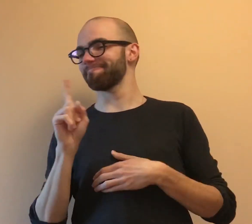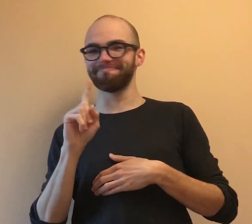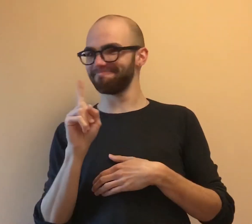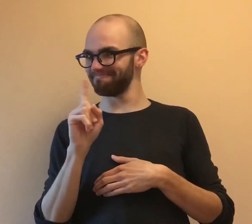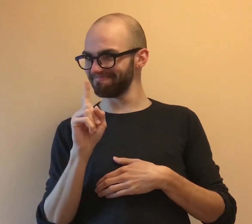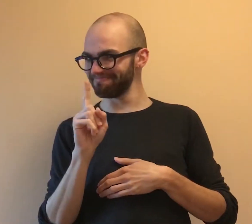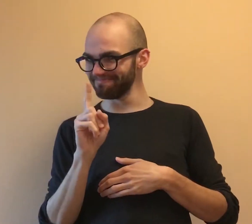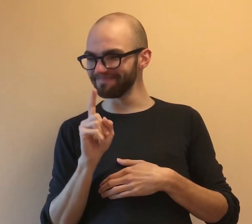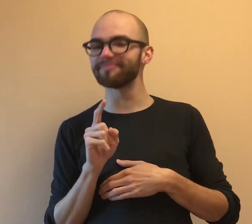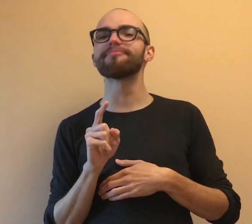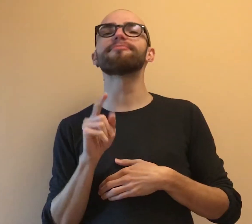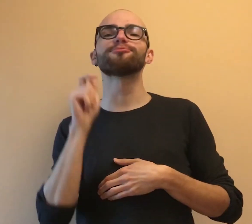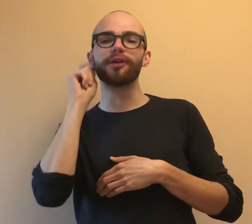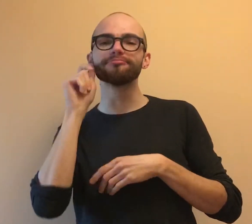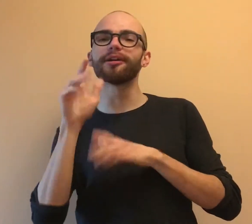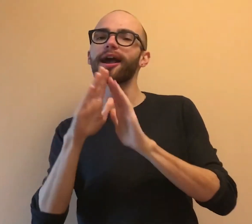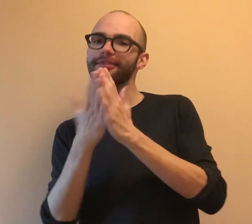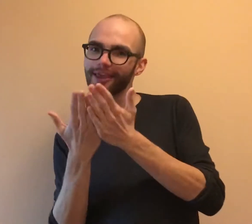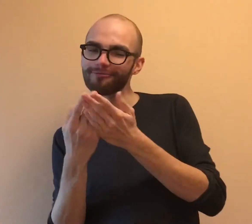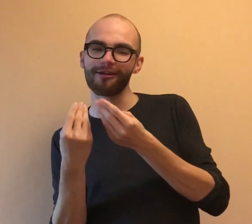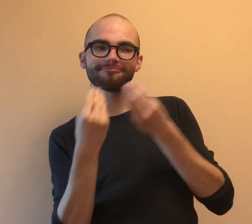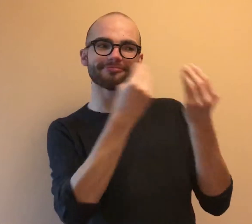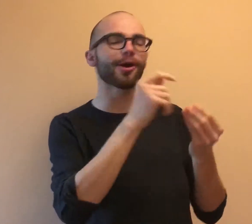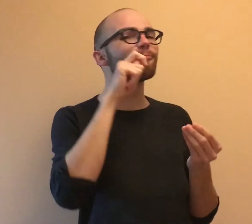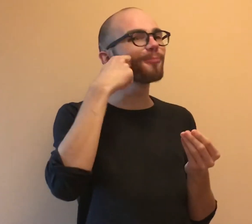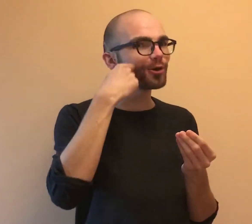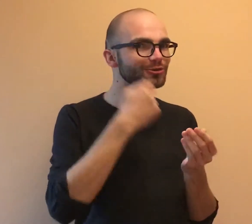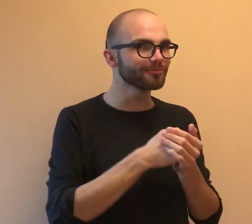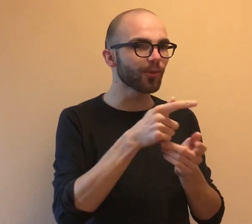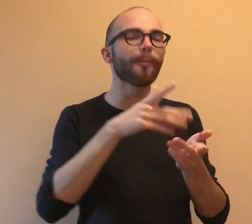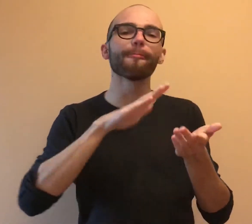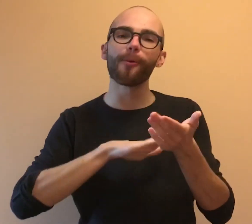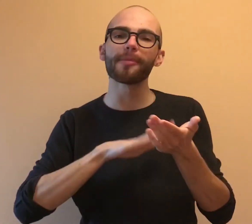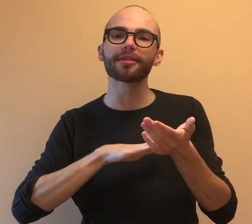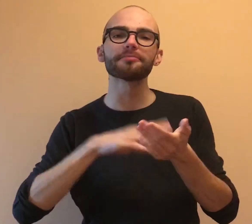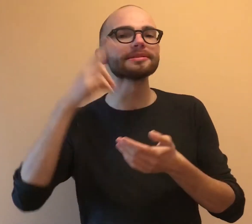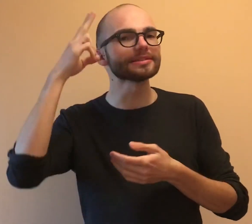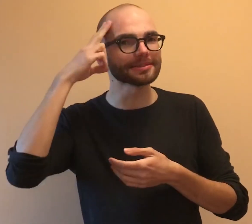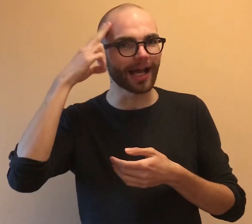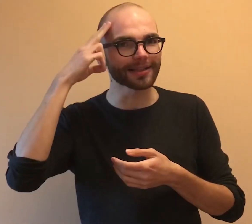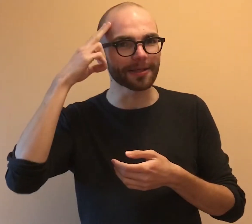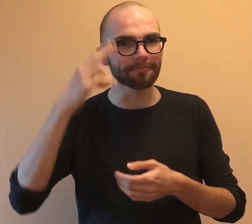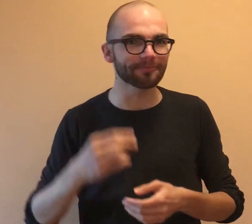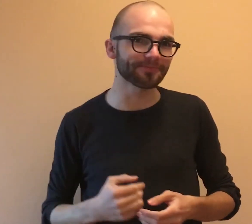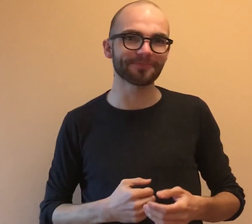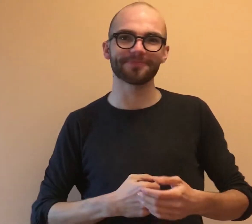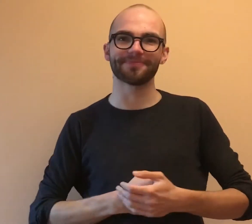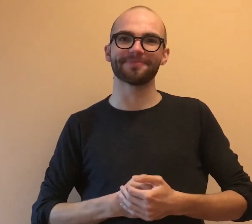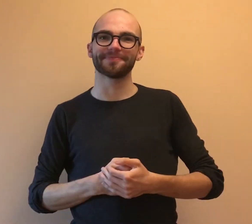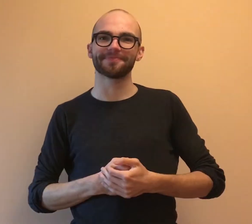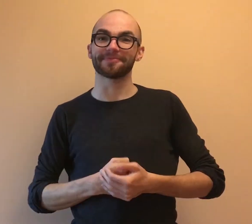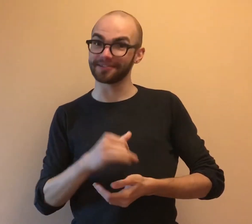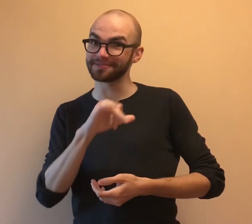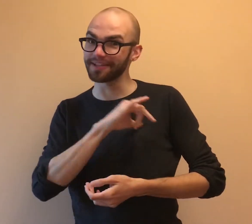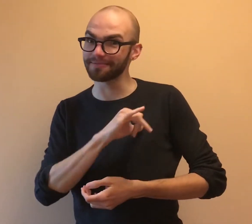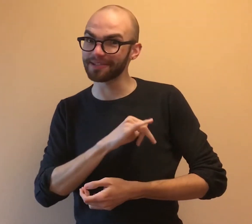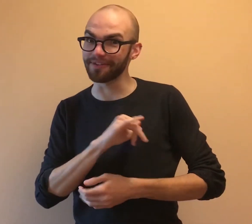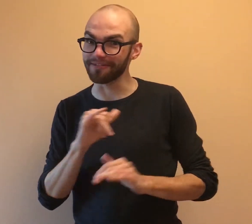Ne. Ženske so njim podarila knjigo, ki pomeni znanje. A je zanimivo?